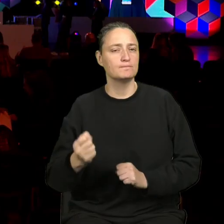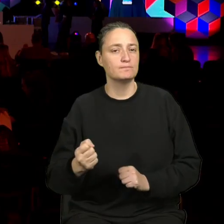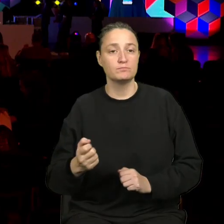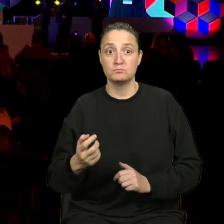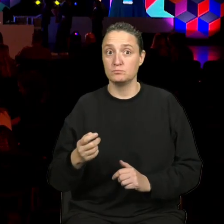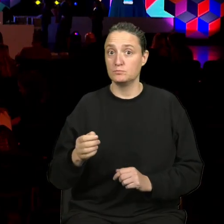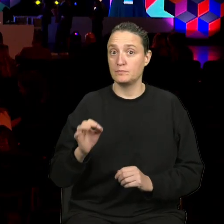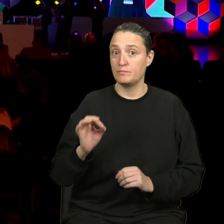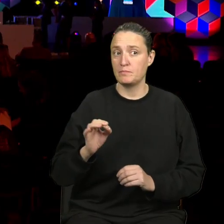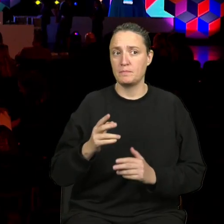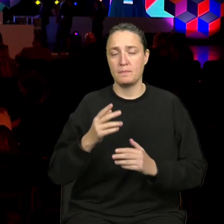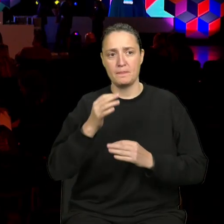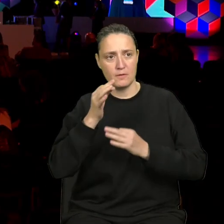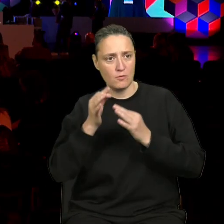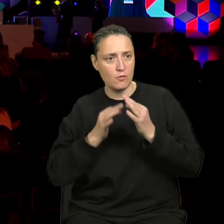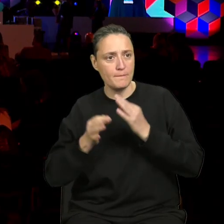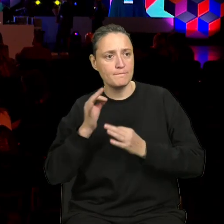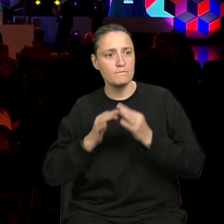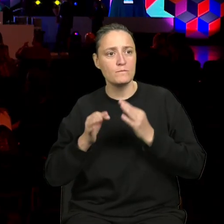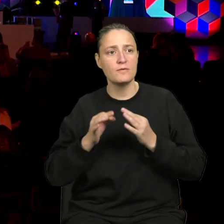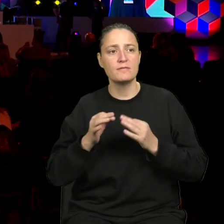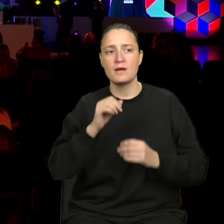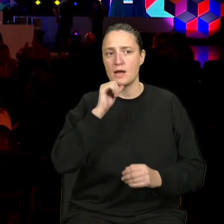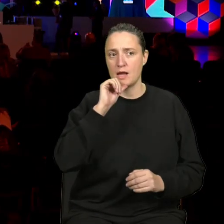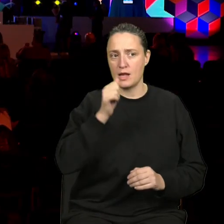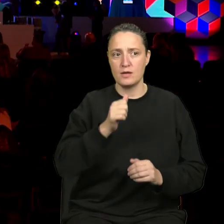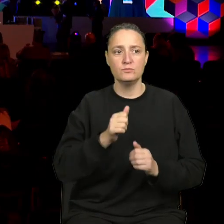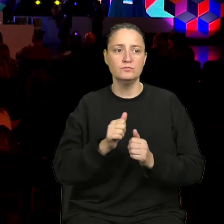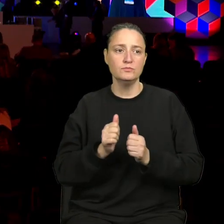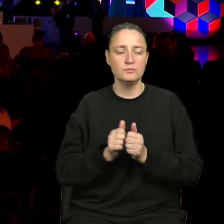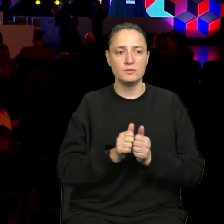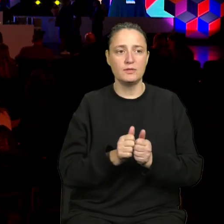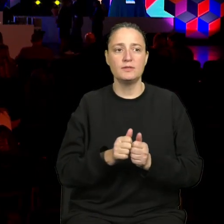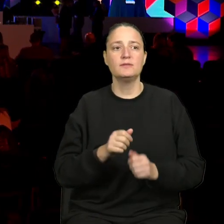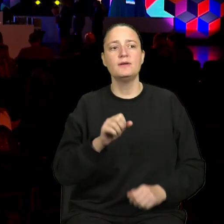jej założenia opowie ambasadorka Europass and Euroguidance, Anna Mady.